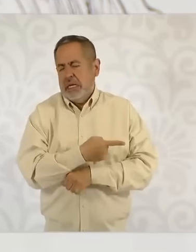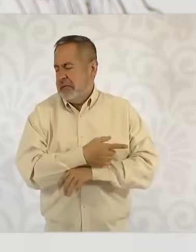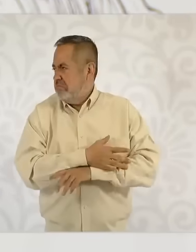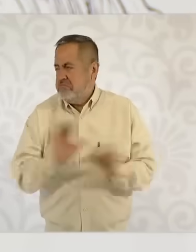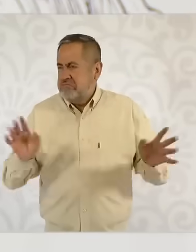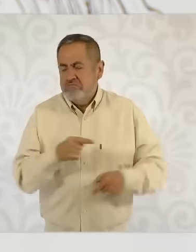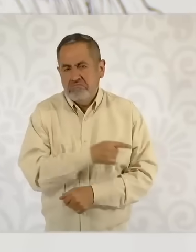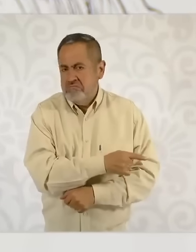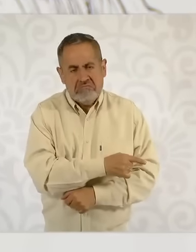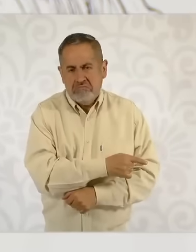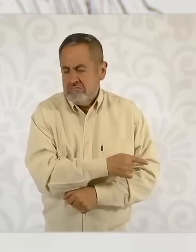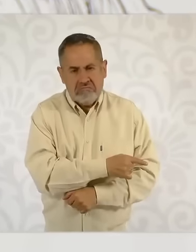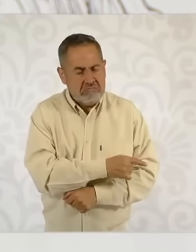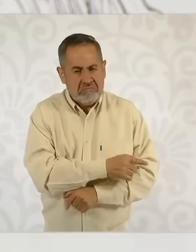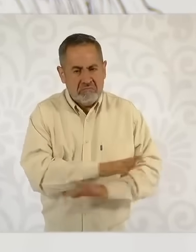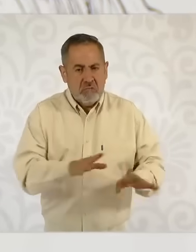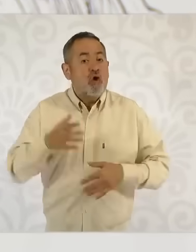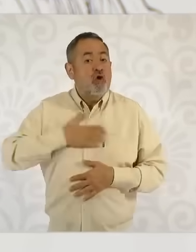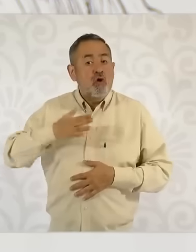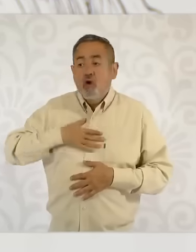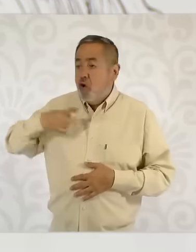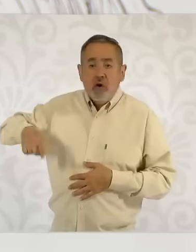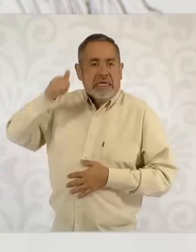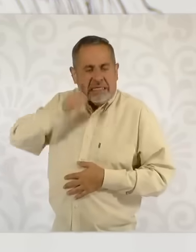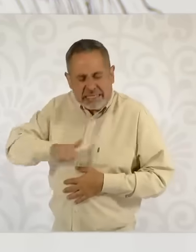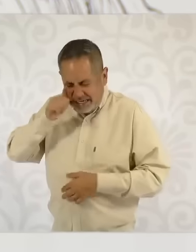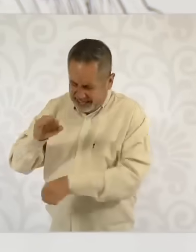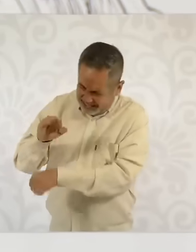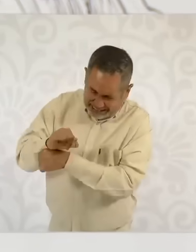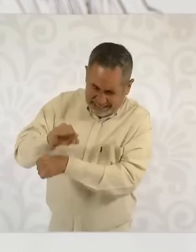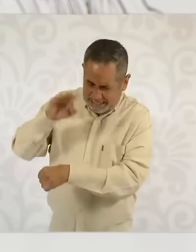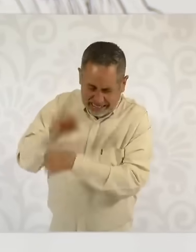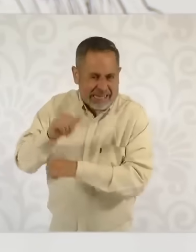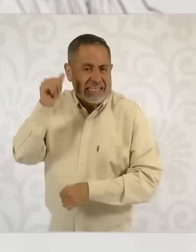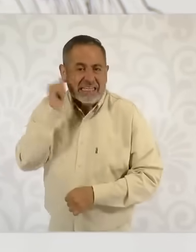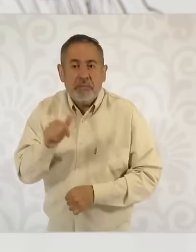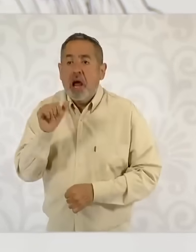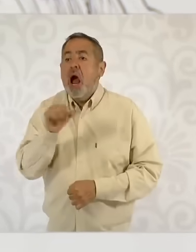Nosotros siempre vamos a defender a los mexicanos en Estados Unidos de manera pacífica y por todas